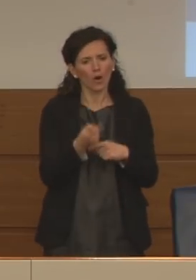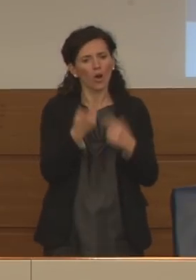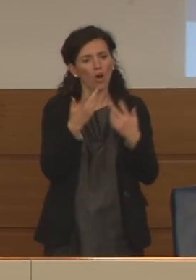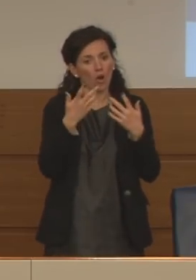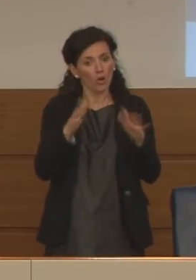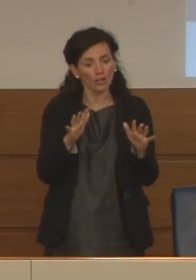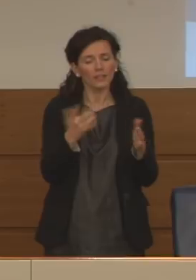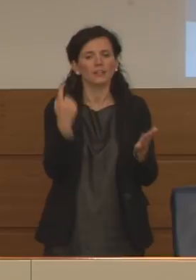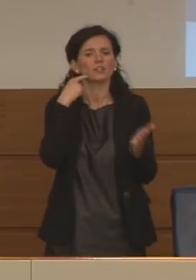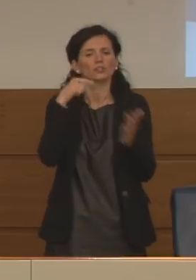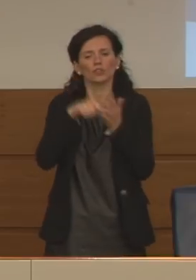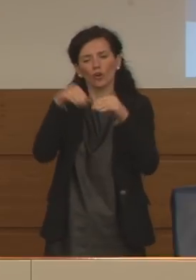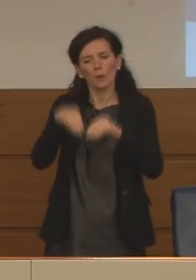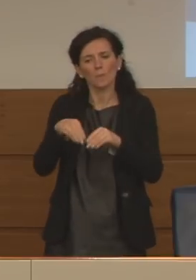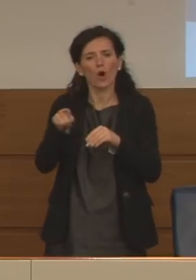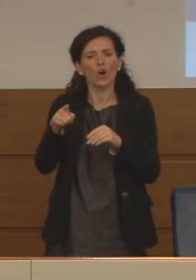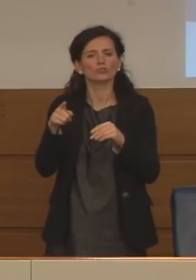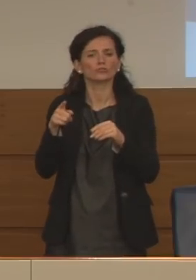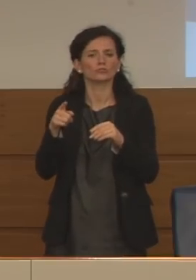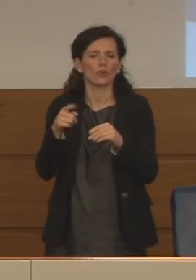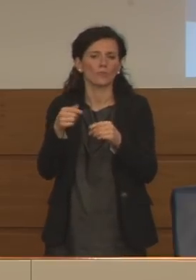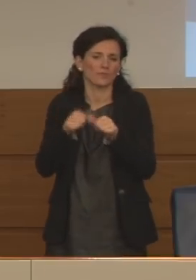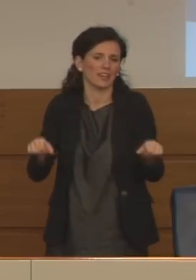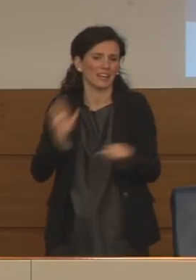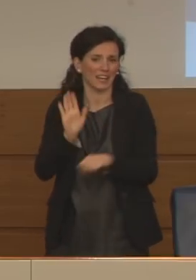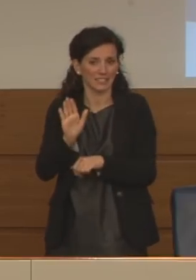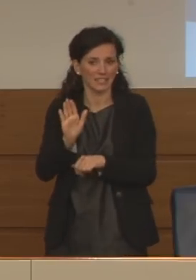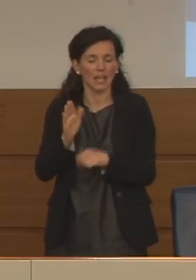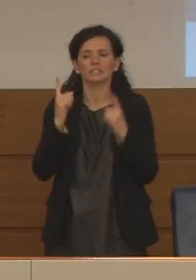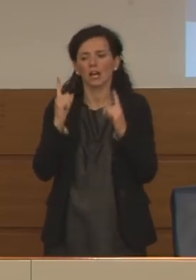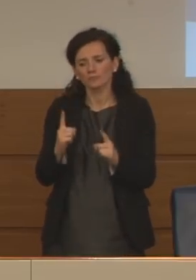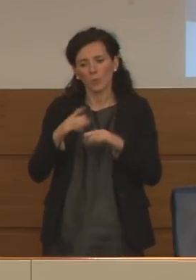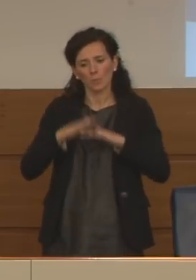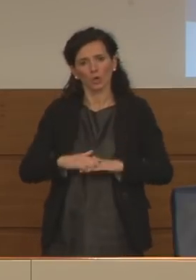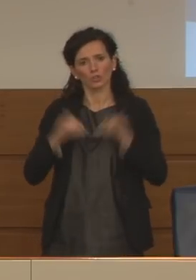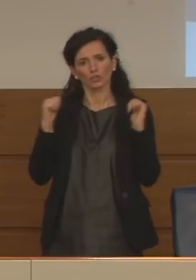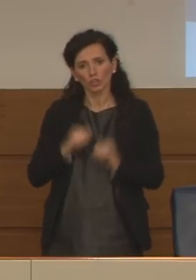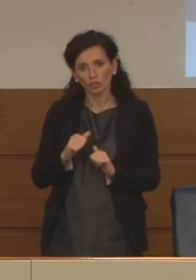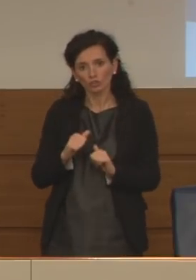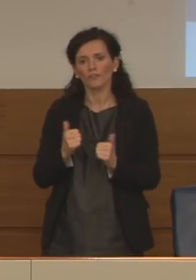Protezione Civile rileverà gli stessi bisogni e le stesse necessità in ogni